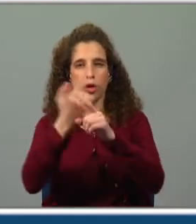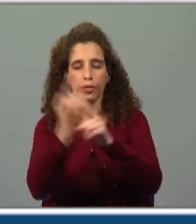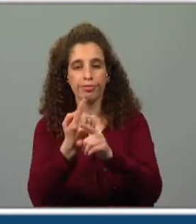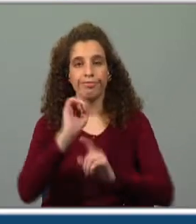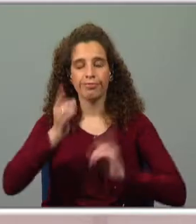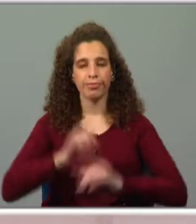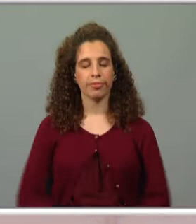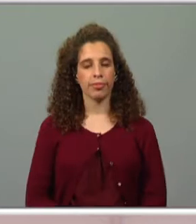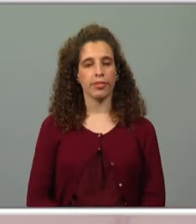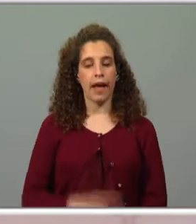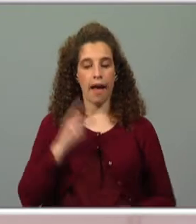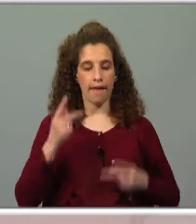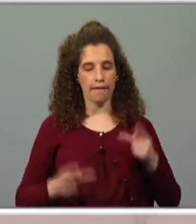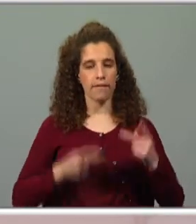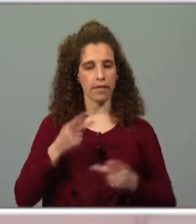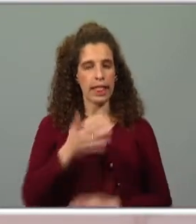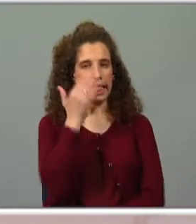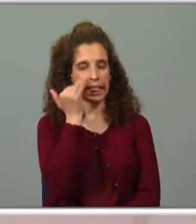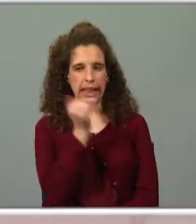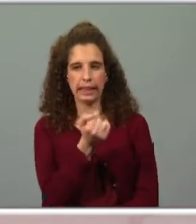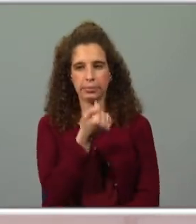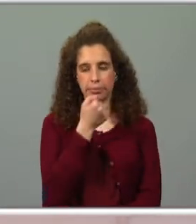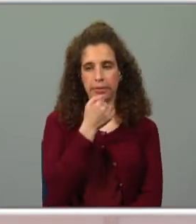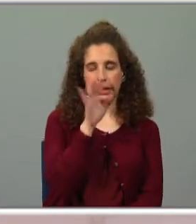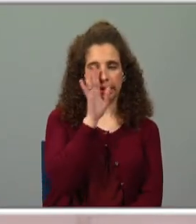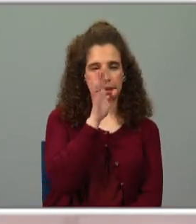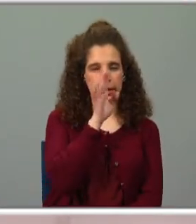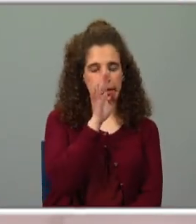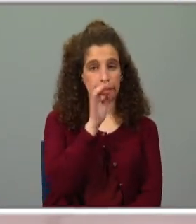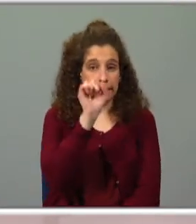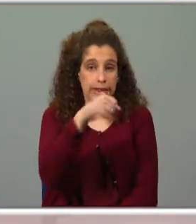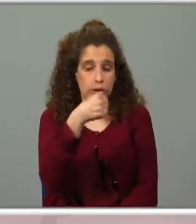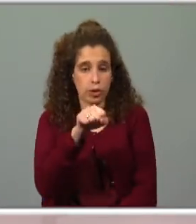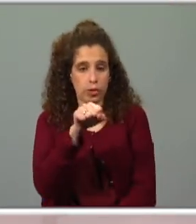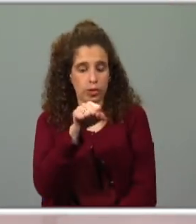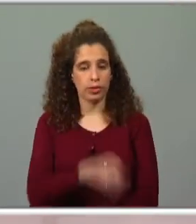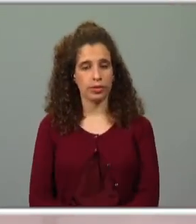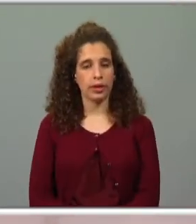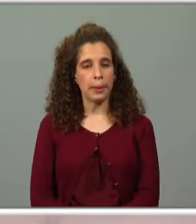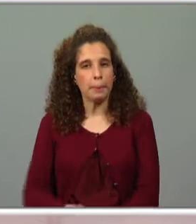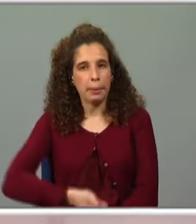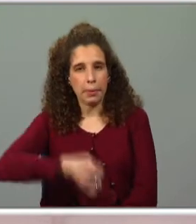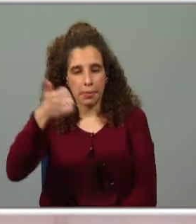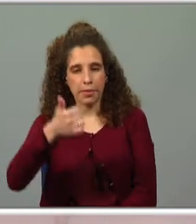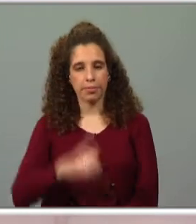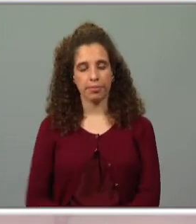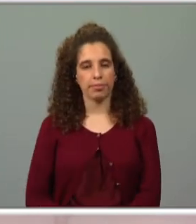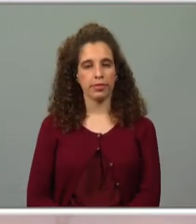que é o que avaliar e tentar perceber se temos ou não que o melhorar estão 這是要評估並嘗試了解的內容我們是否必須改進它？